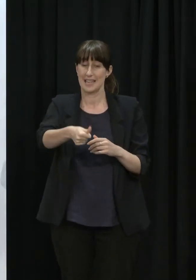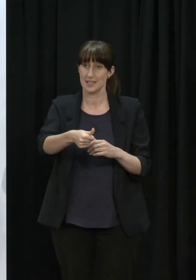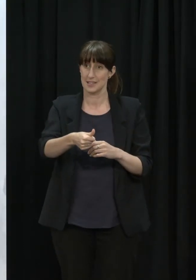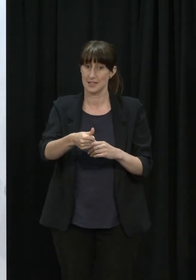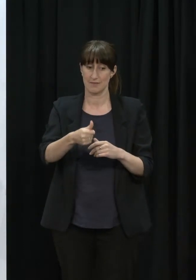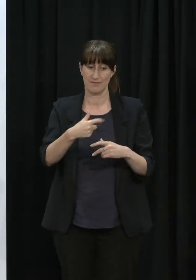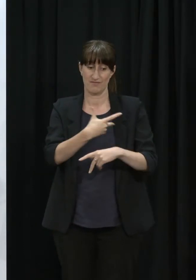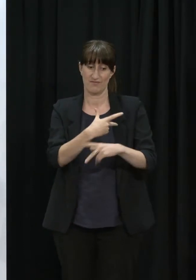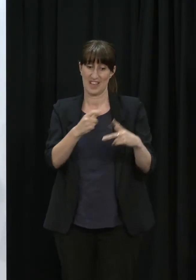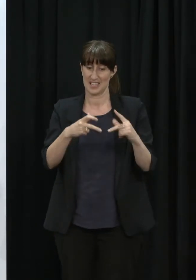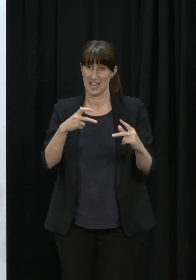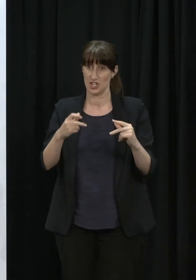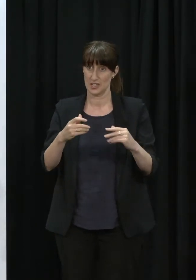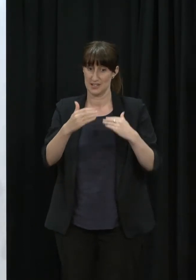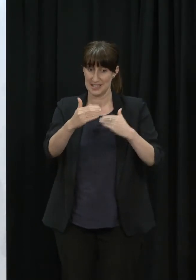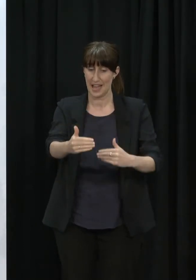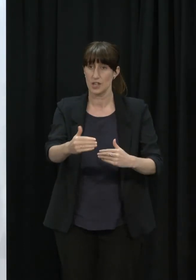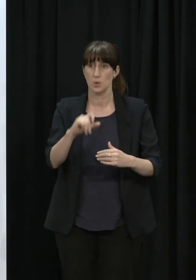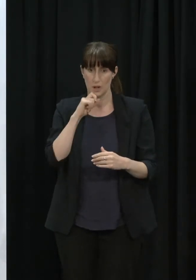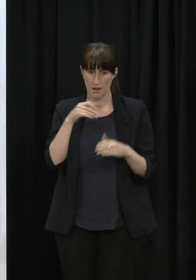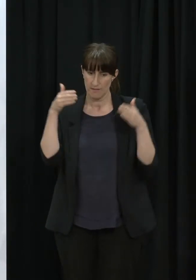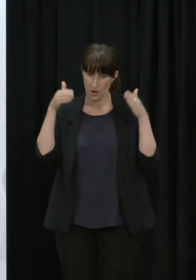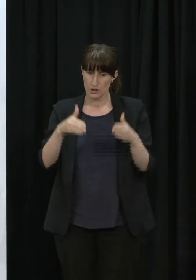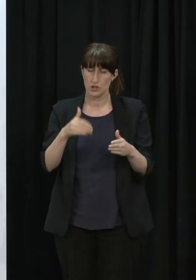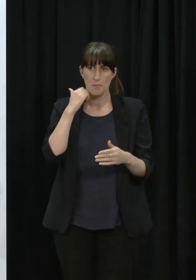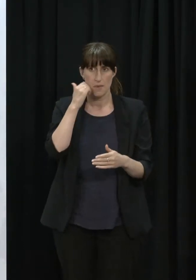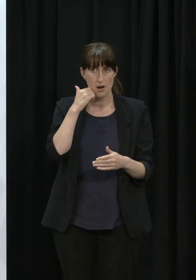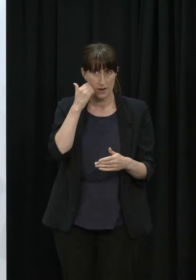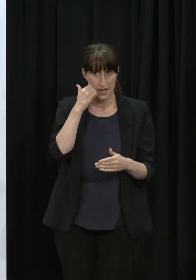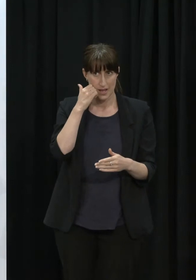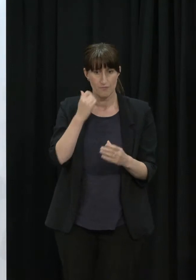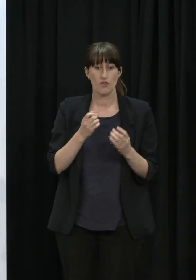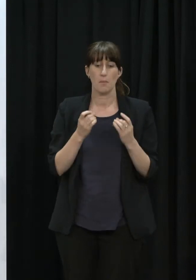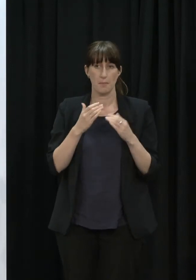whai waahi taatau ki te whakaputanga o a maatau tamariki 5 ki te 11 tau kano